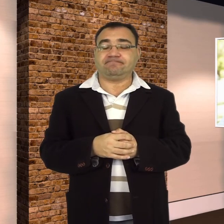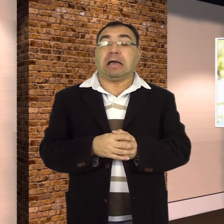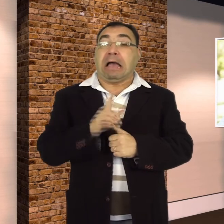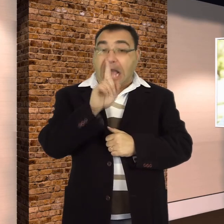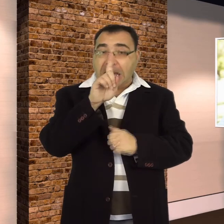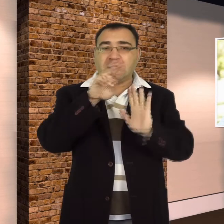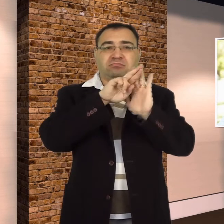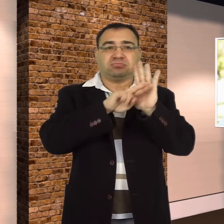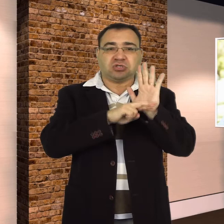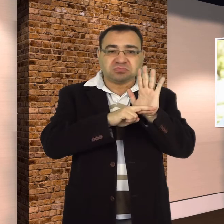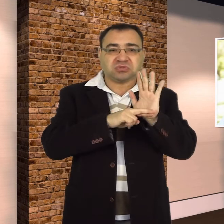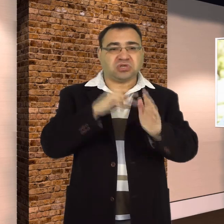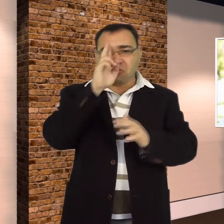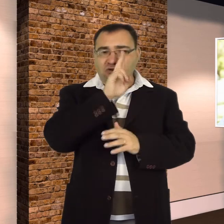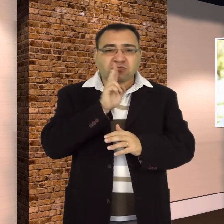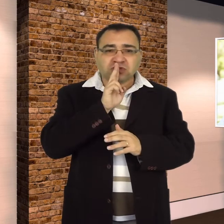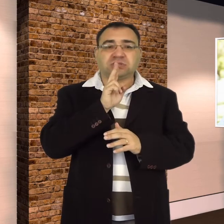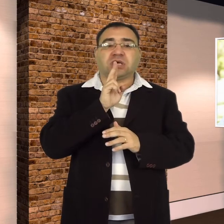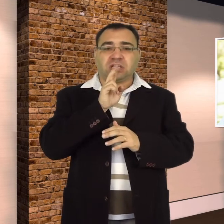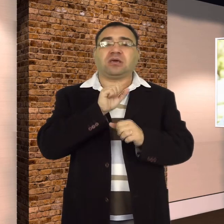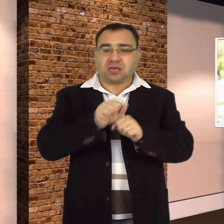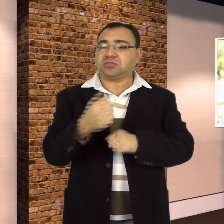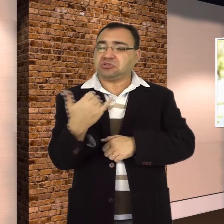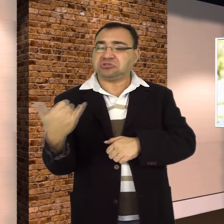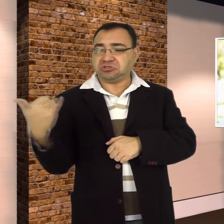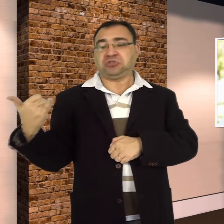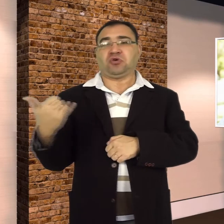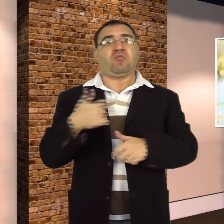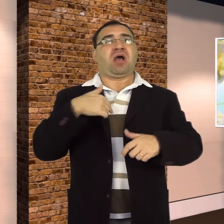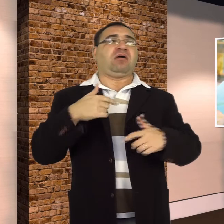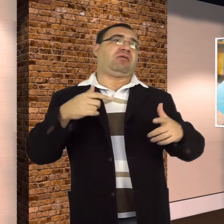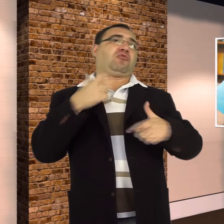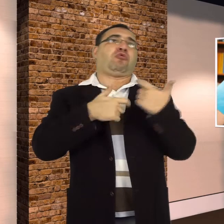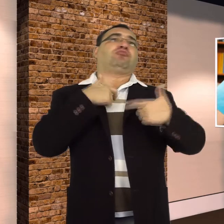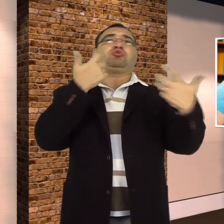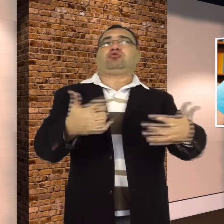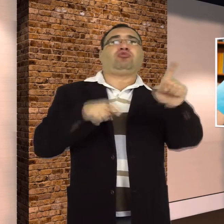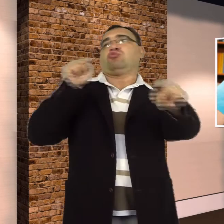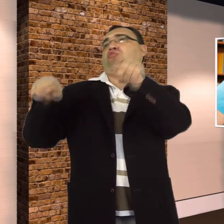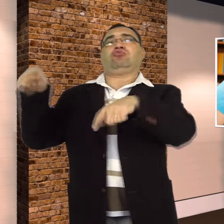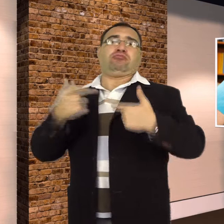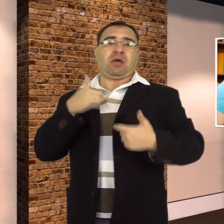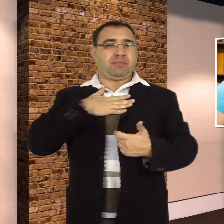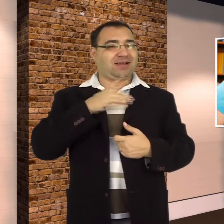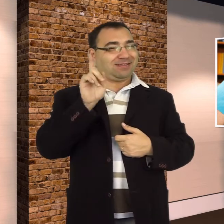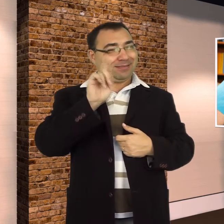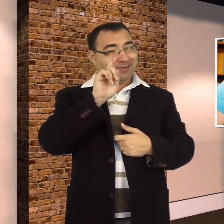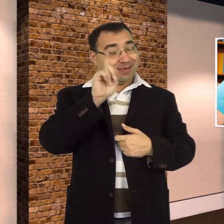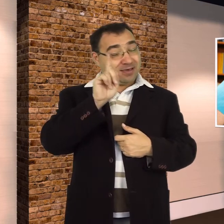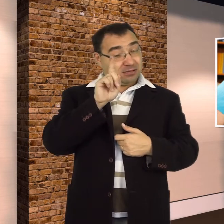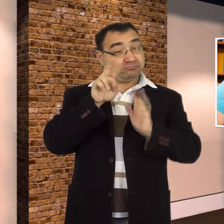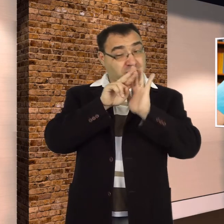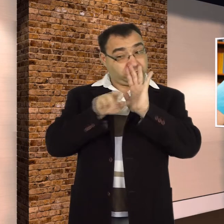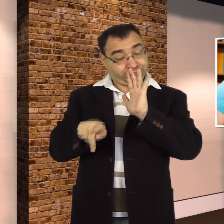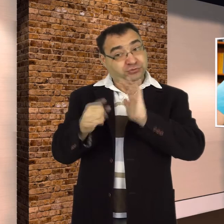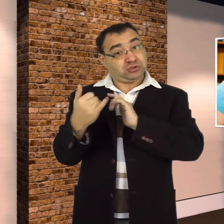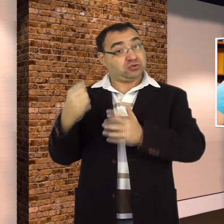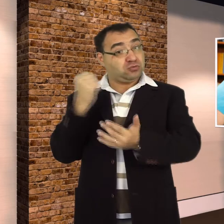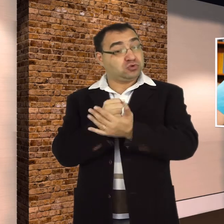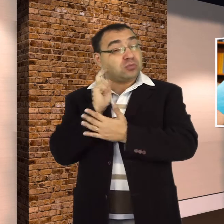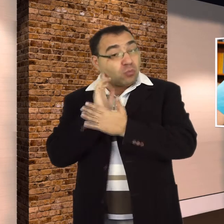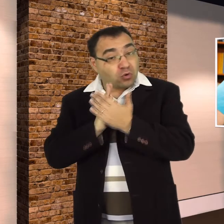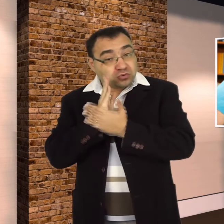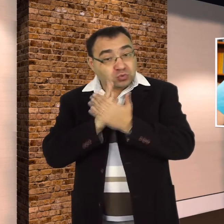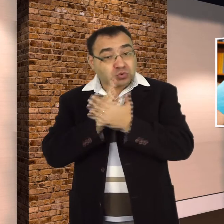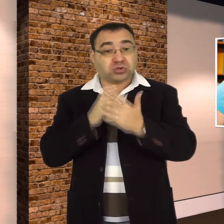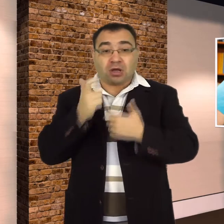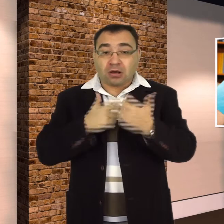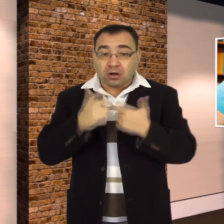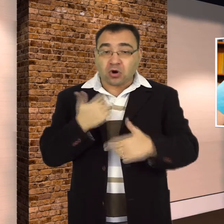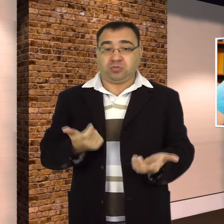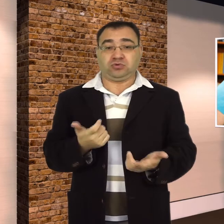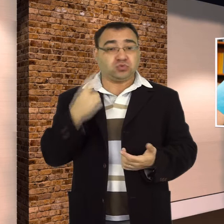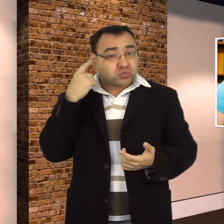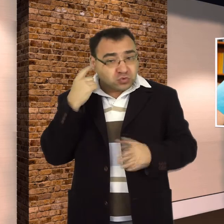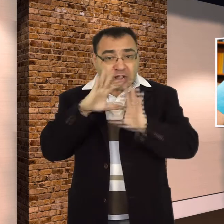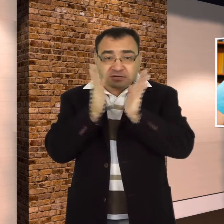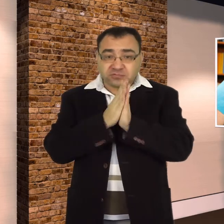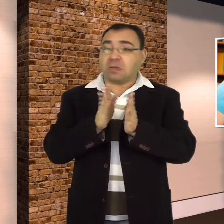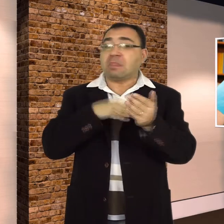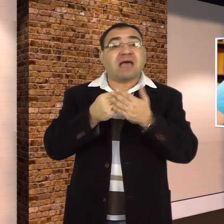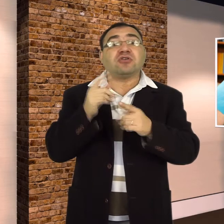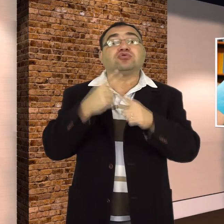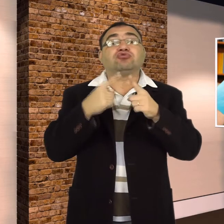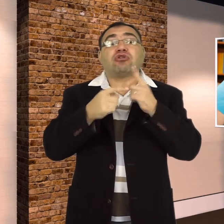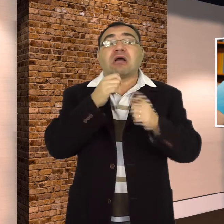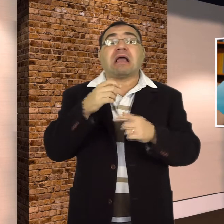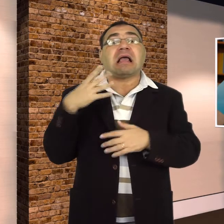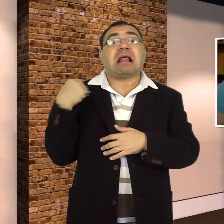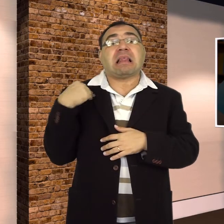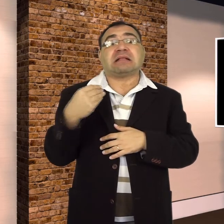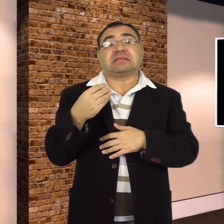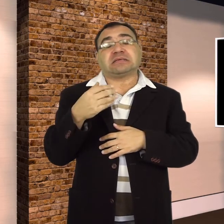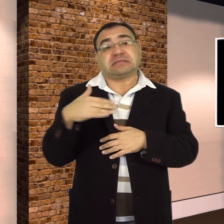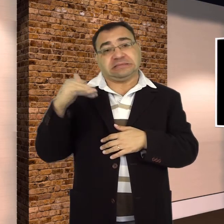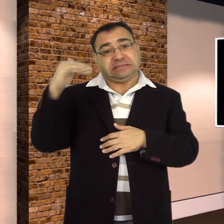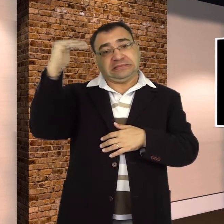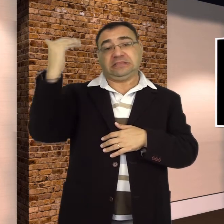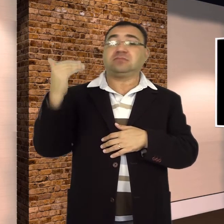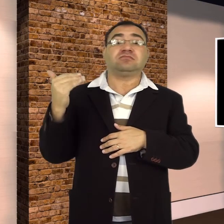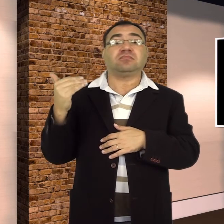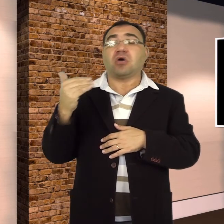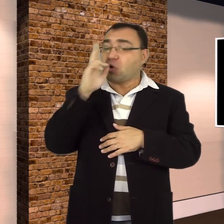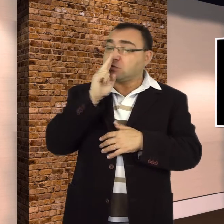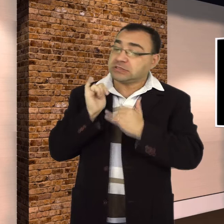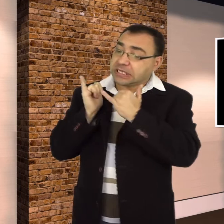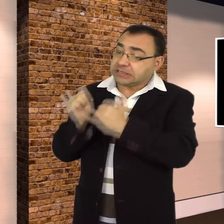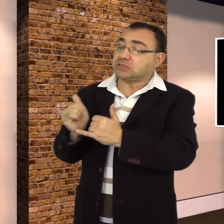Przepisy też obowiązują dzieci do słuchania władzy rodzicielskiej. Dzieci muszą być posłuszne rodzicom, wszystko co rodzice każą do lat 18 muszę wykonywać i okazywać rodzicom szacunek.